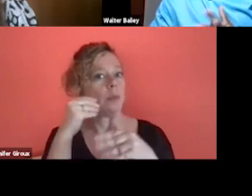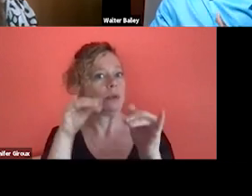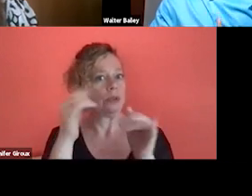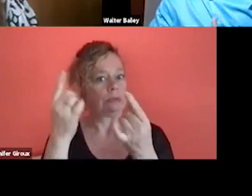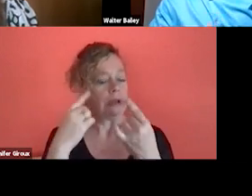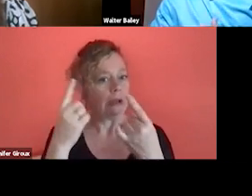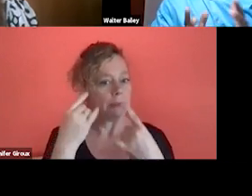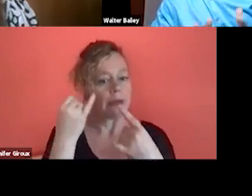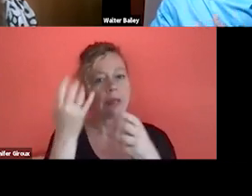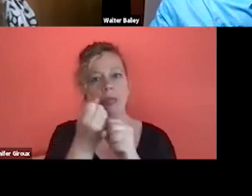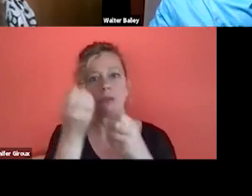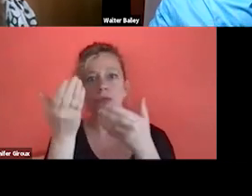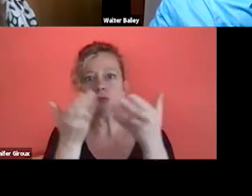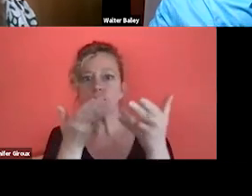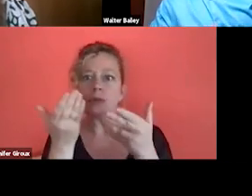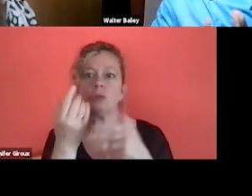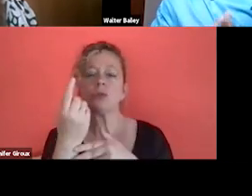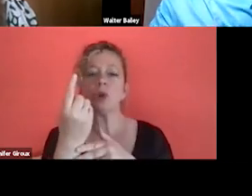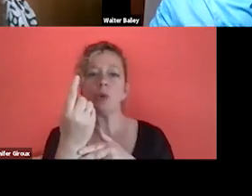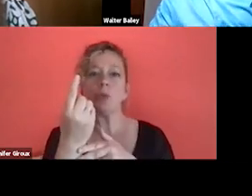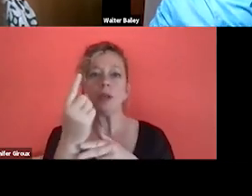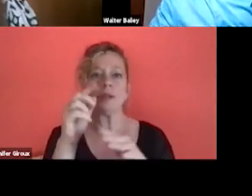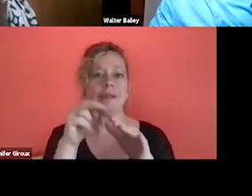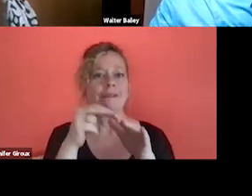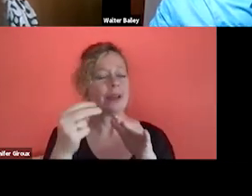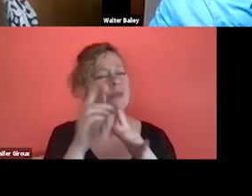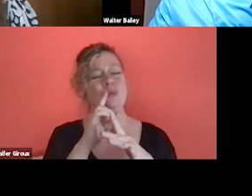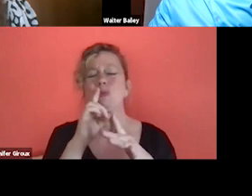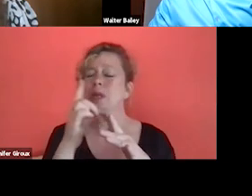y obtener sus servicios, esos son los que se cayeron. Así que fue muy difícil para nosotros.